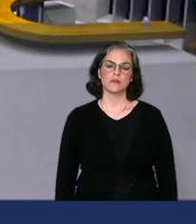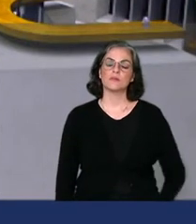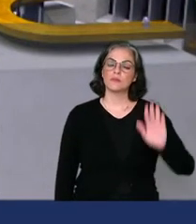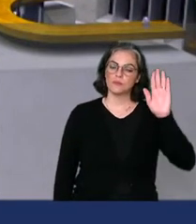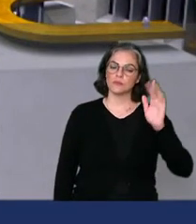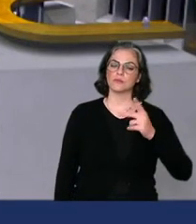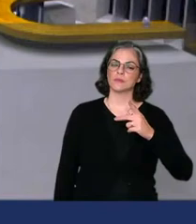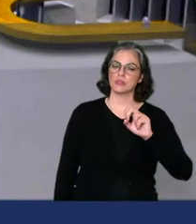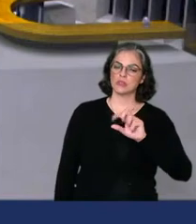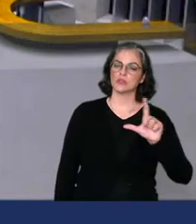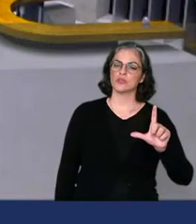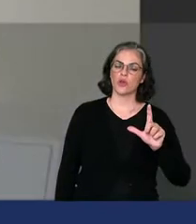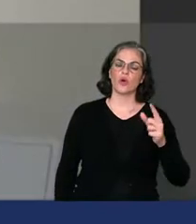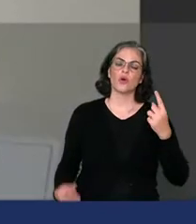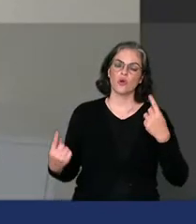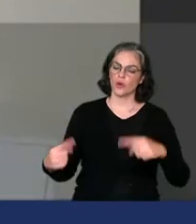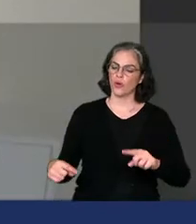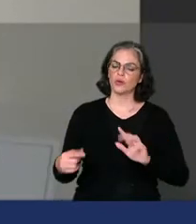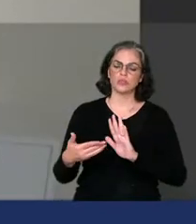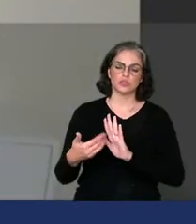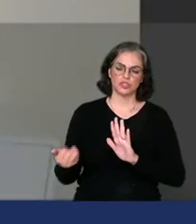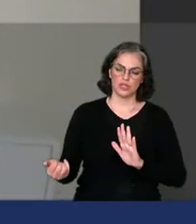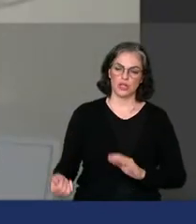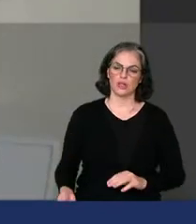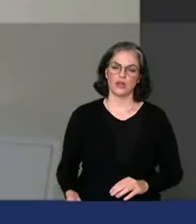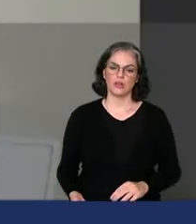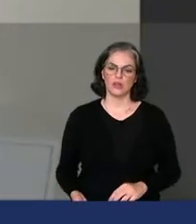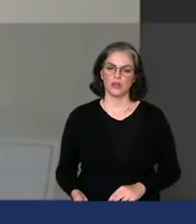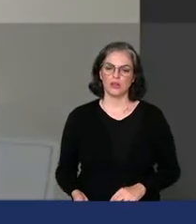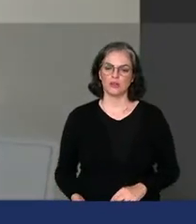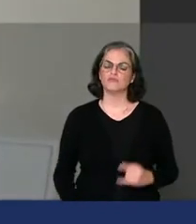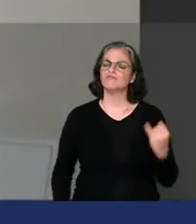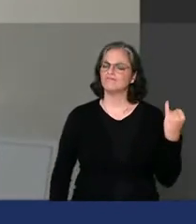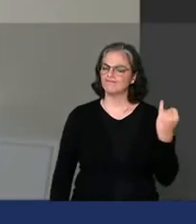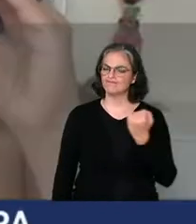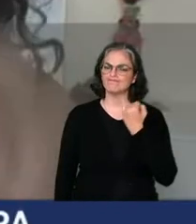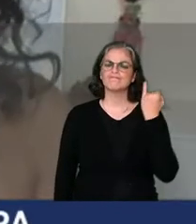PDT. PDT. PSOL. -- [DEPUTADA]: PSOL É CONTRA A RETIRADA DE PAUTA, NÓS AVALIAMOS QUE É